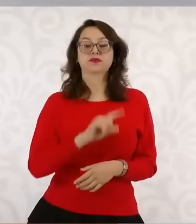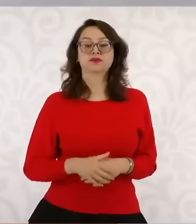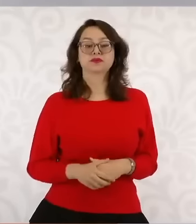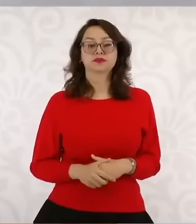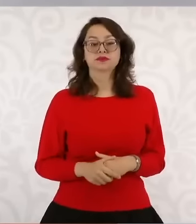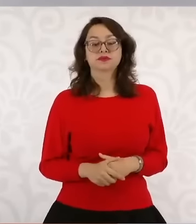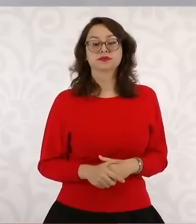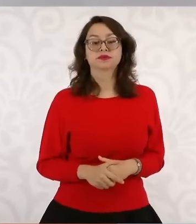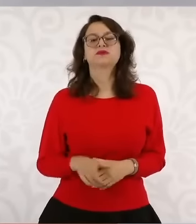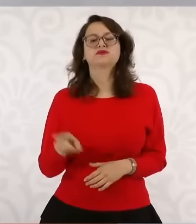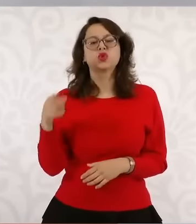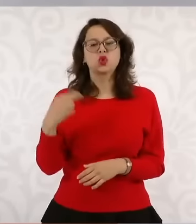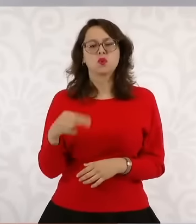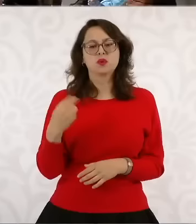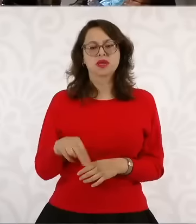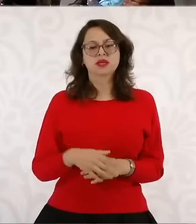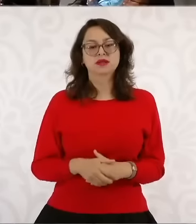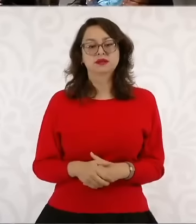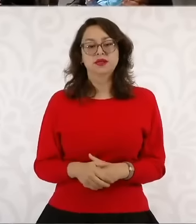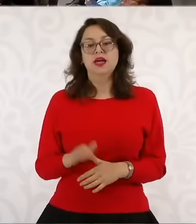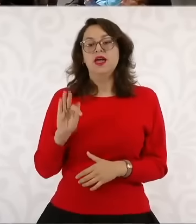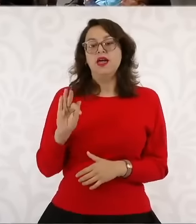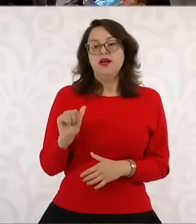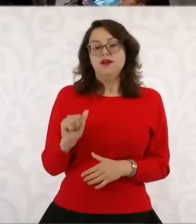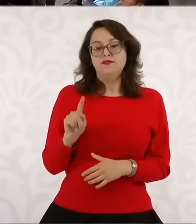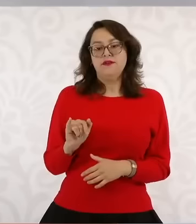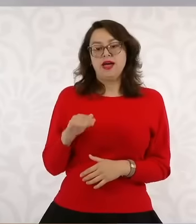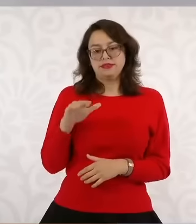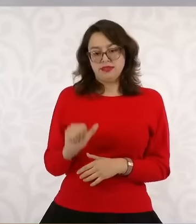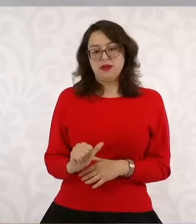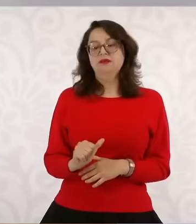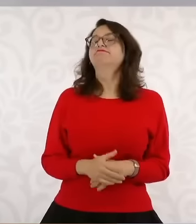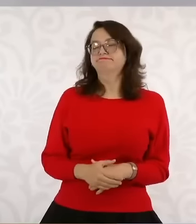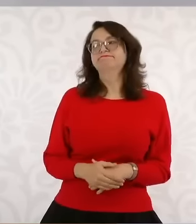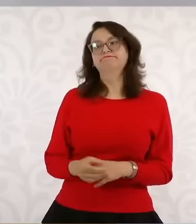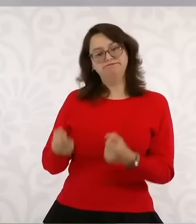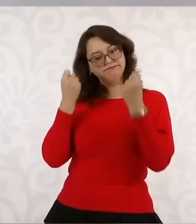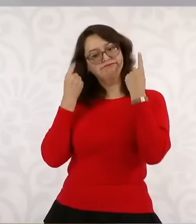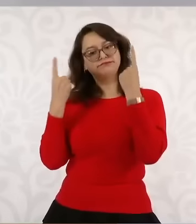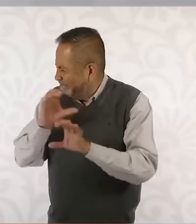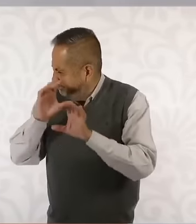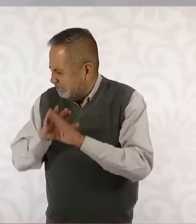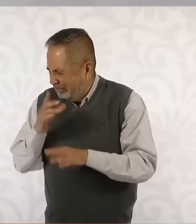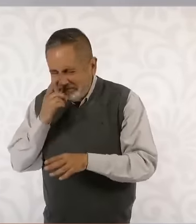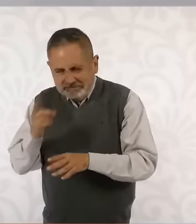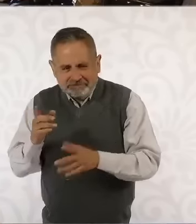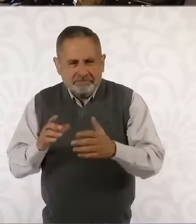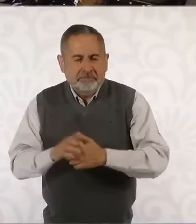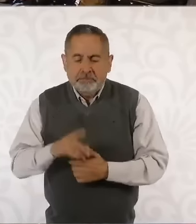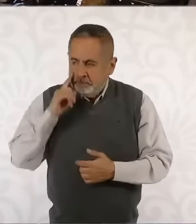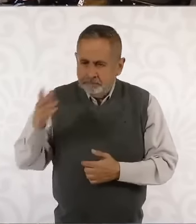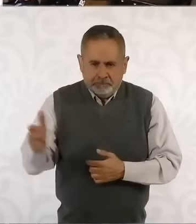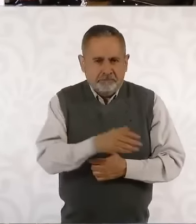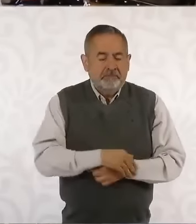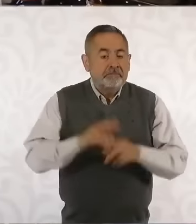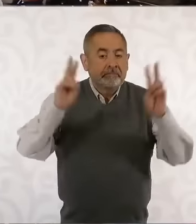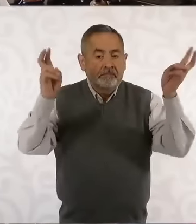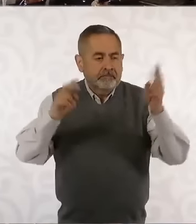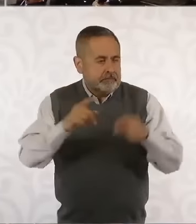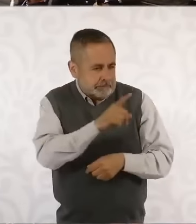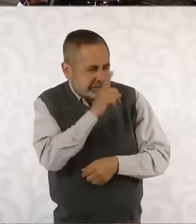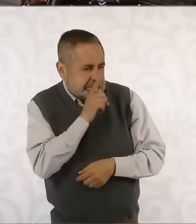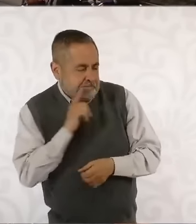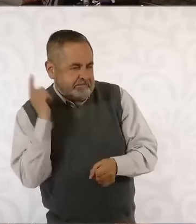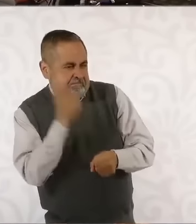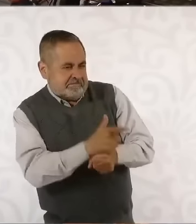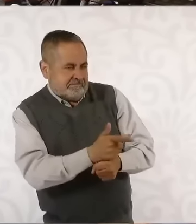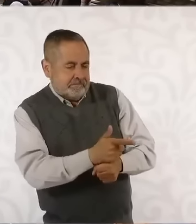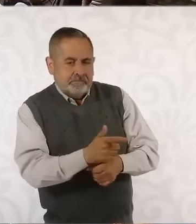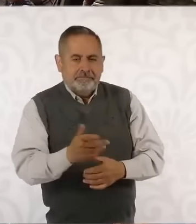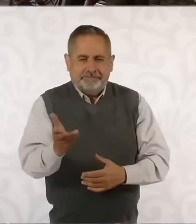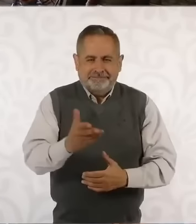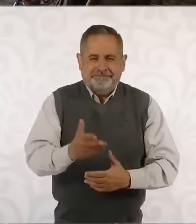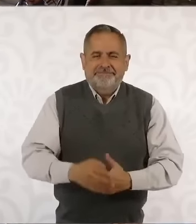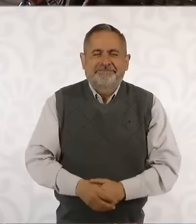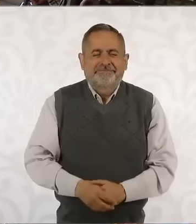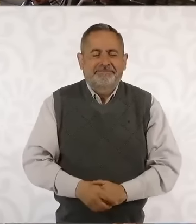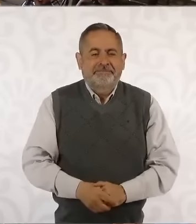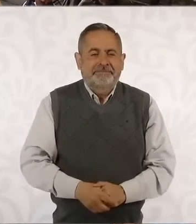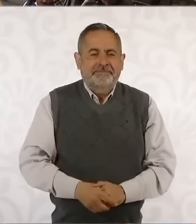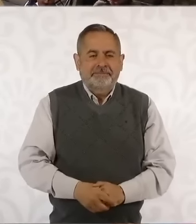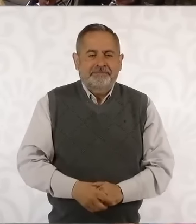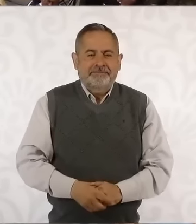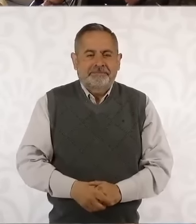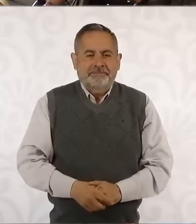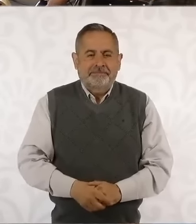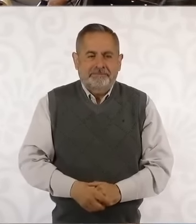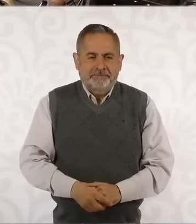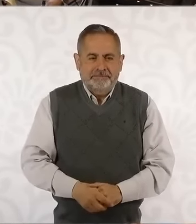¿Cómo se llama ella? Fátima. Mi reconocimiento a Fátima. Vamos con el detector de mentiras.